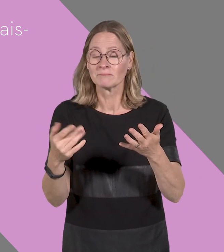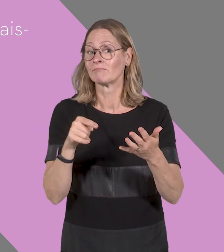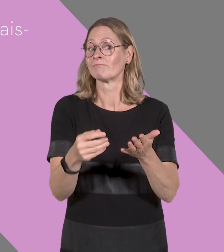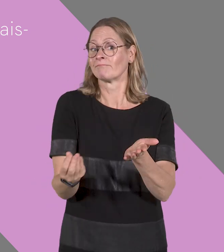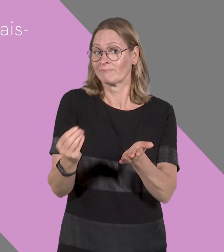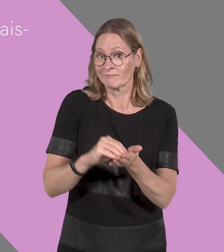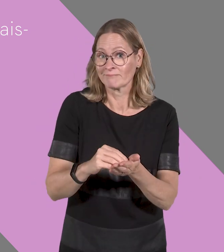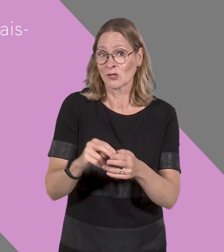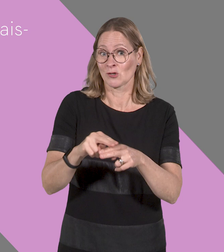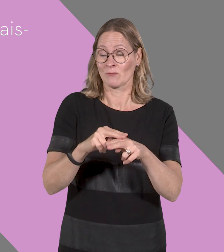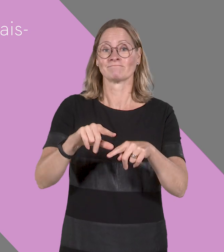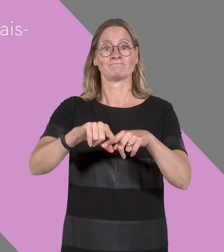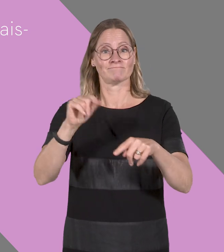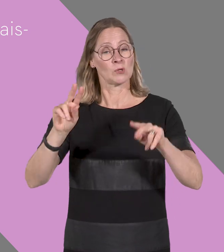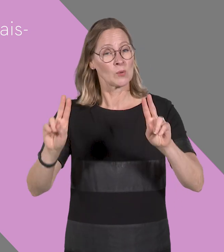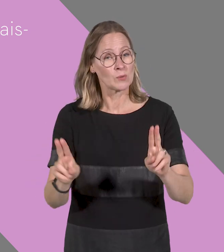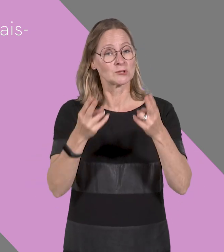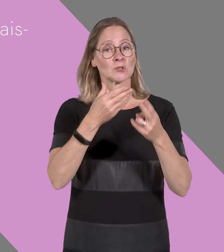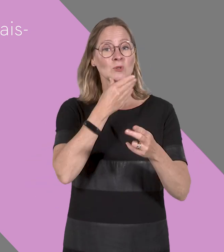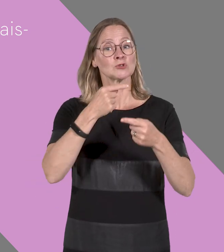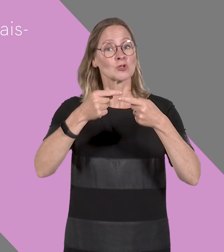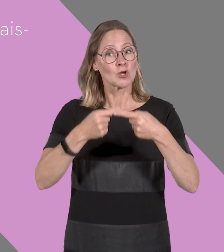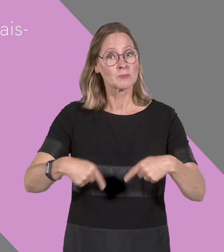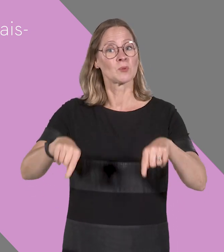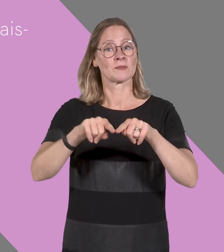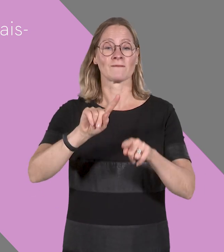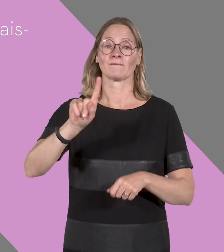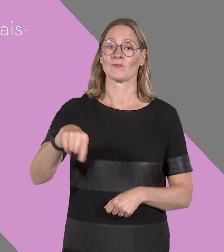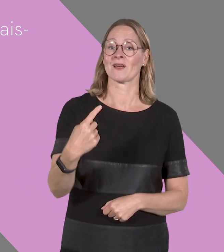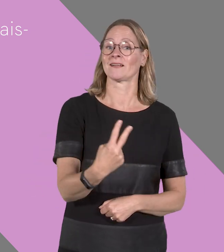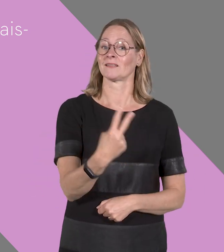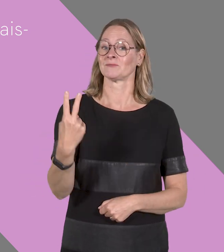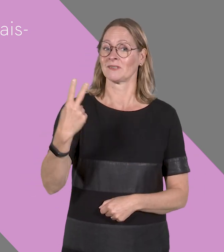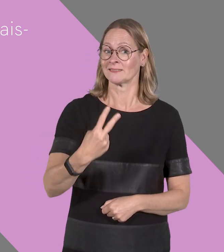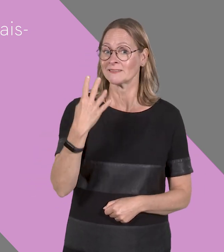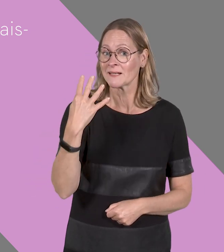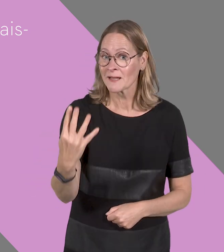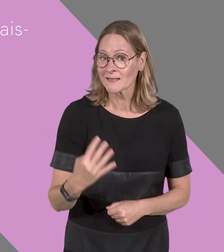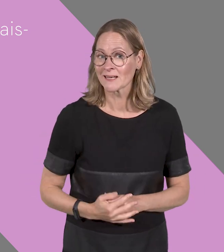Lisäksi kokouksessa valitaan uusi nuorisotoimikunta vuodelle 2024.